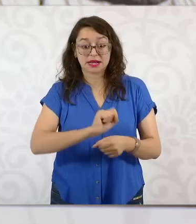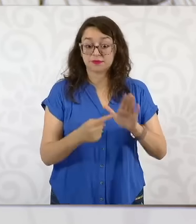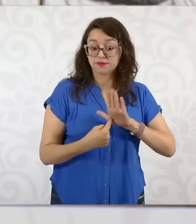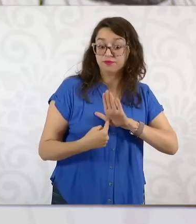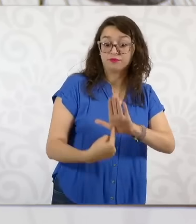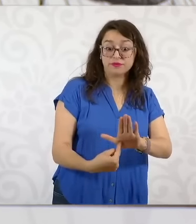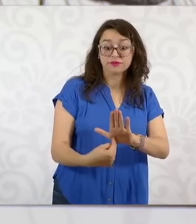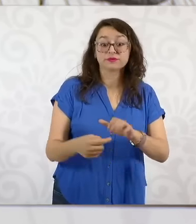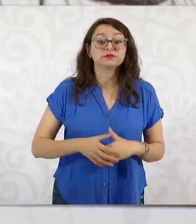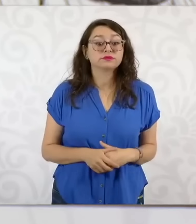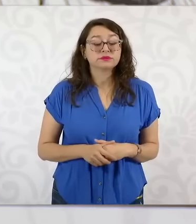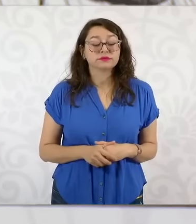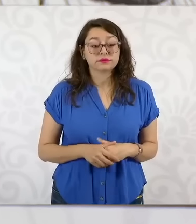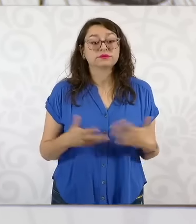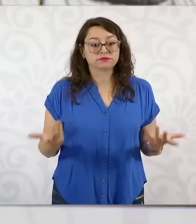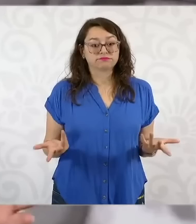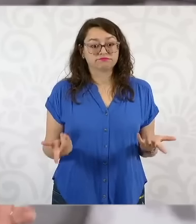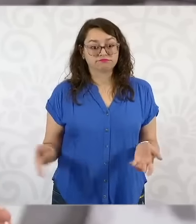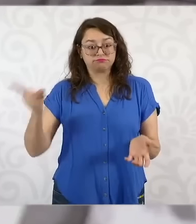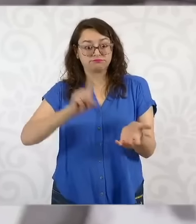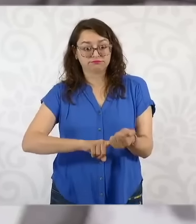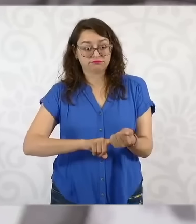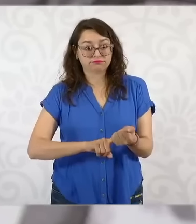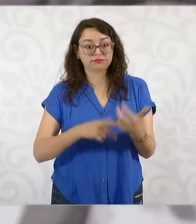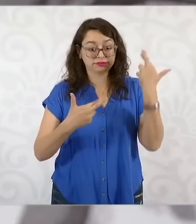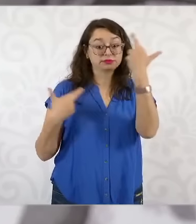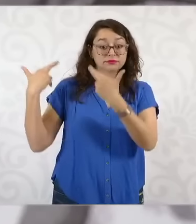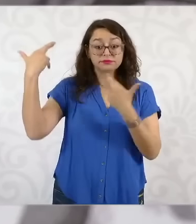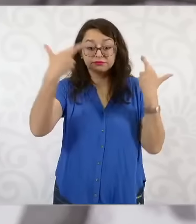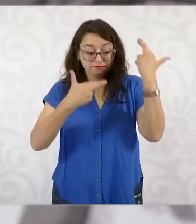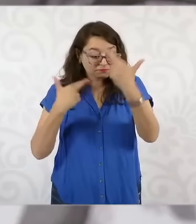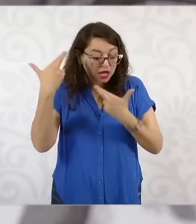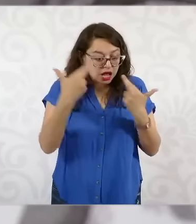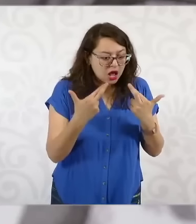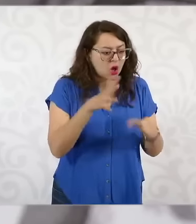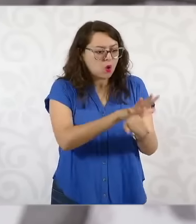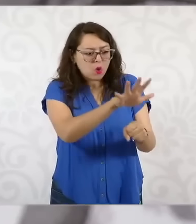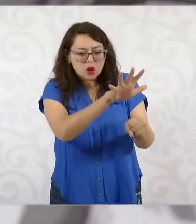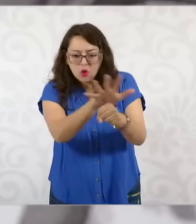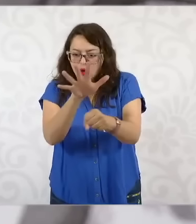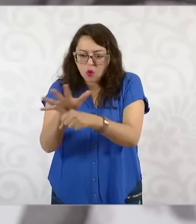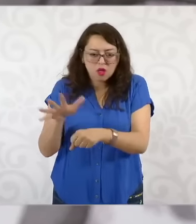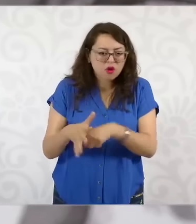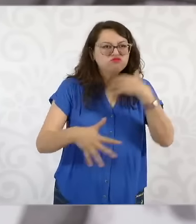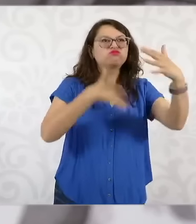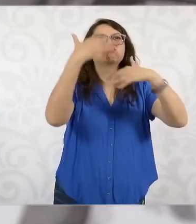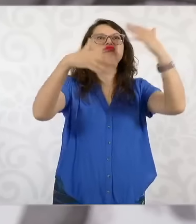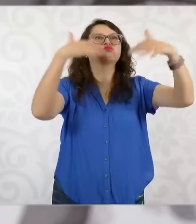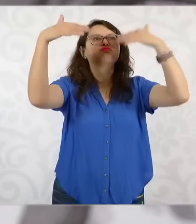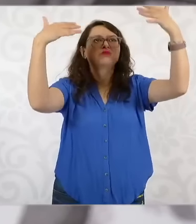E y ahí se hace un análisis de cuáles son las fuentes de contaminación y propuestas